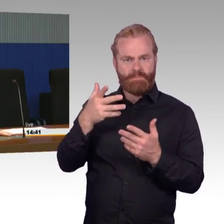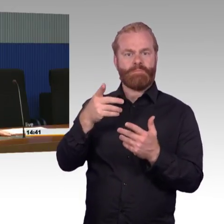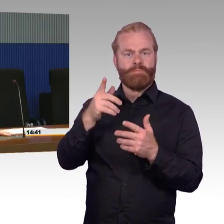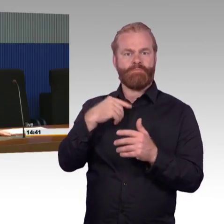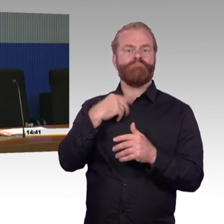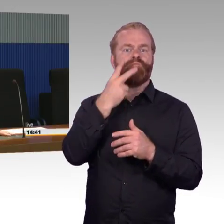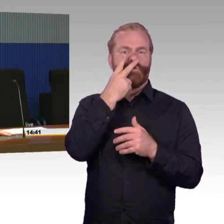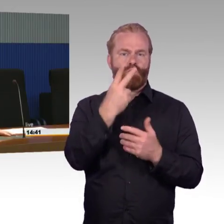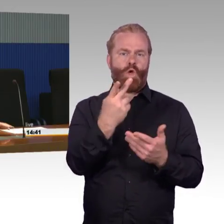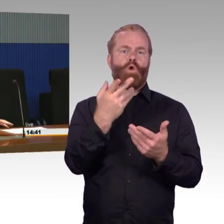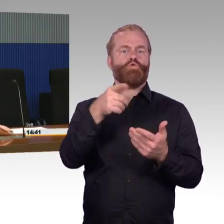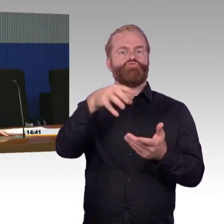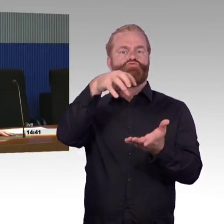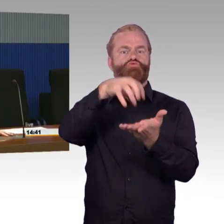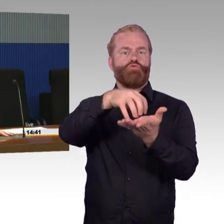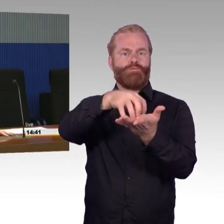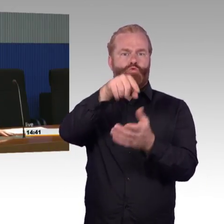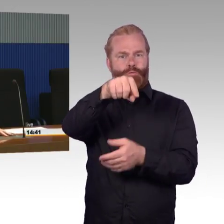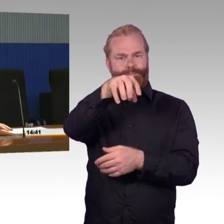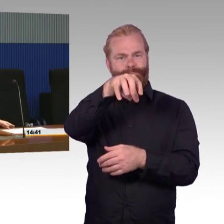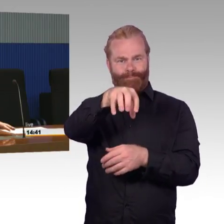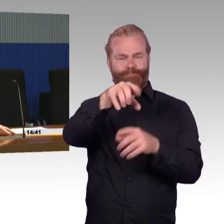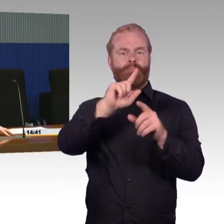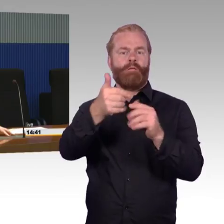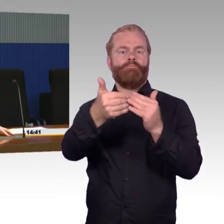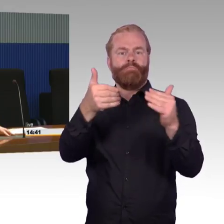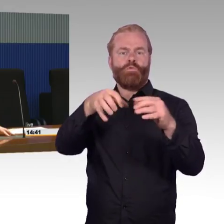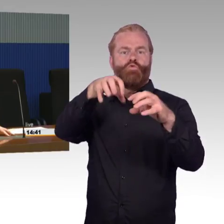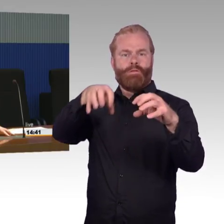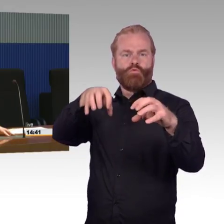die mehr als 1000 Reisende haben. Weniger als 1000 Reisende sind etwa zwei Drittel der Bahnhöfe.